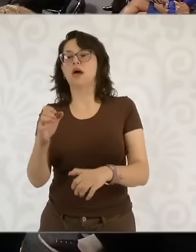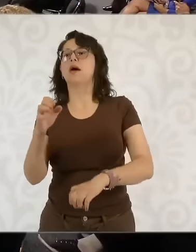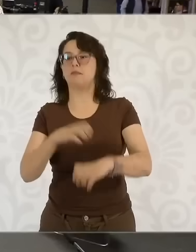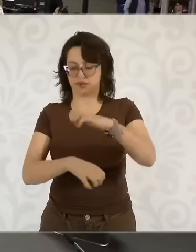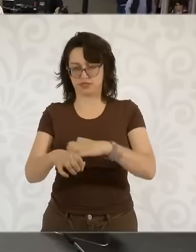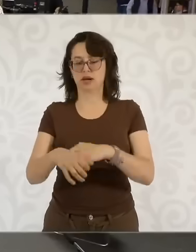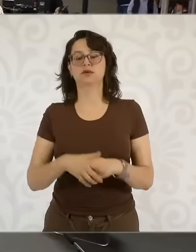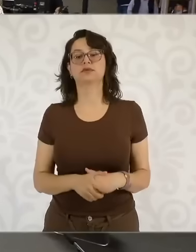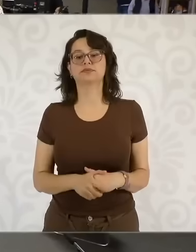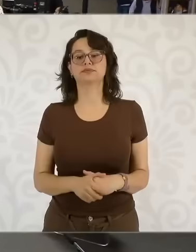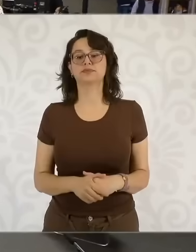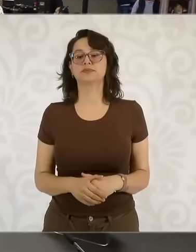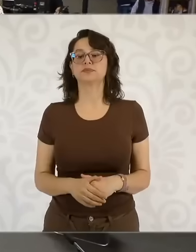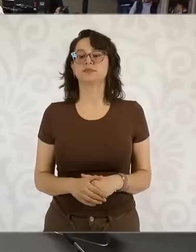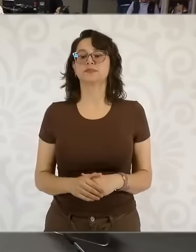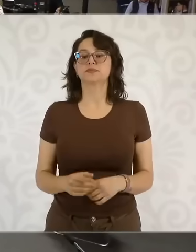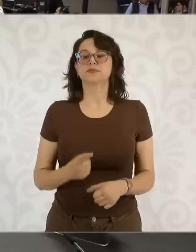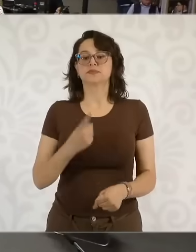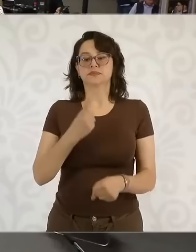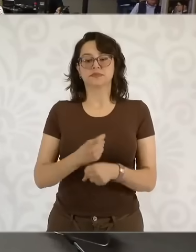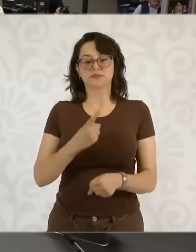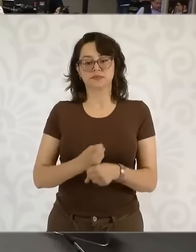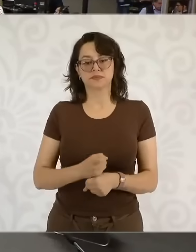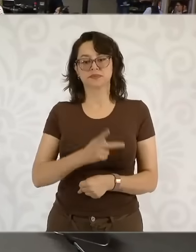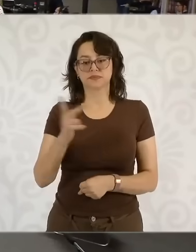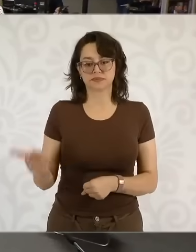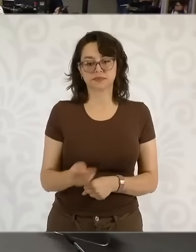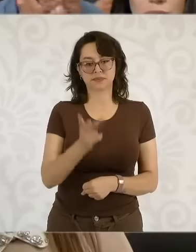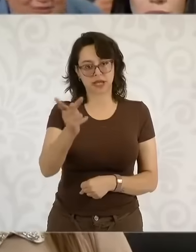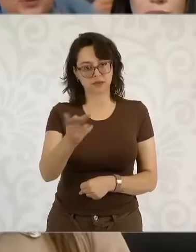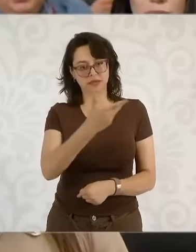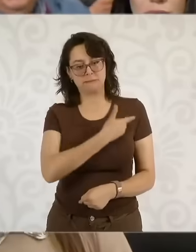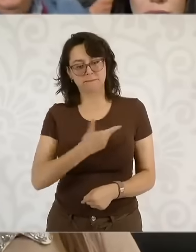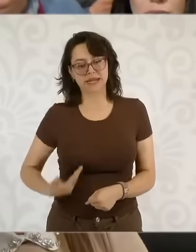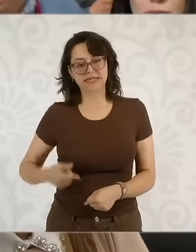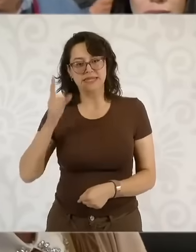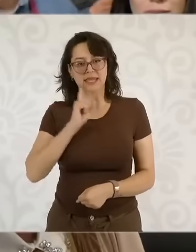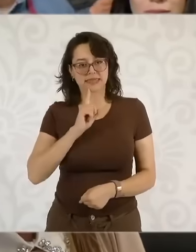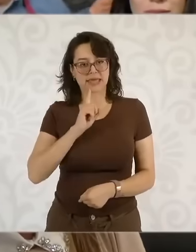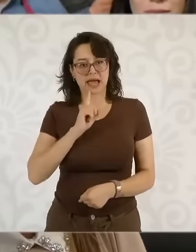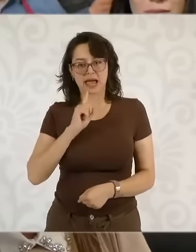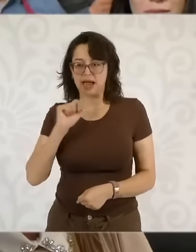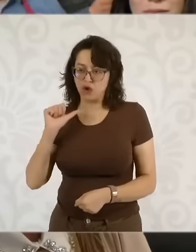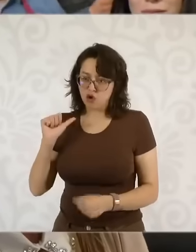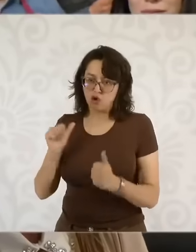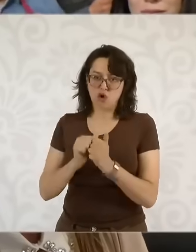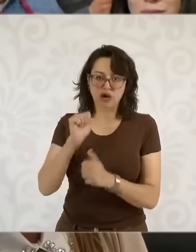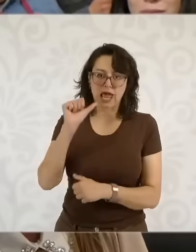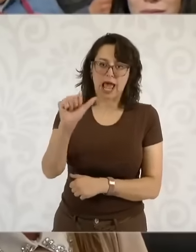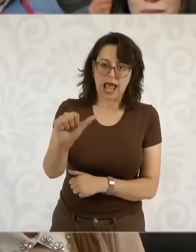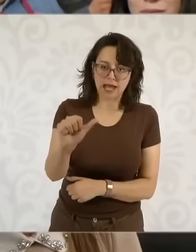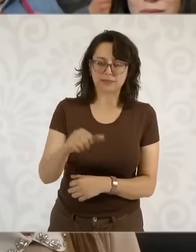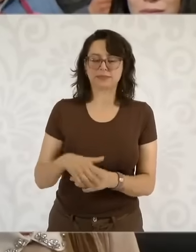inicio con mi primera pregunta señora presidenta CONA Eh la secretaria de seguridad del interior